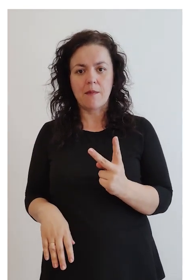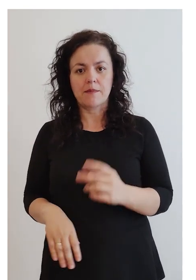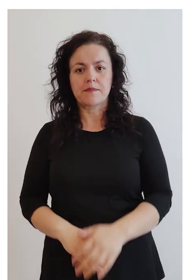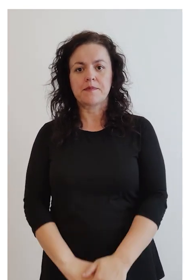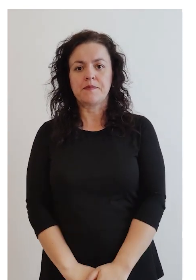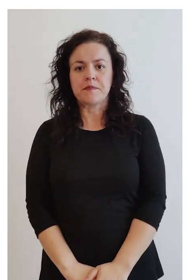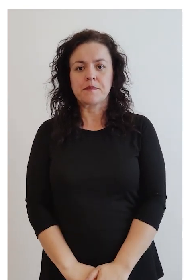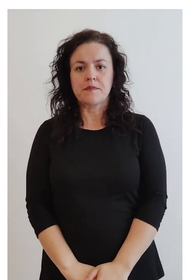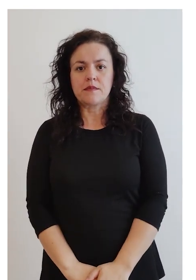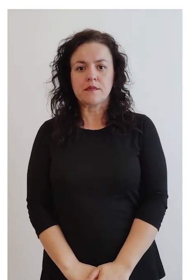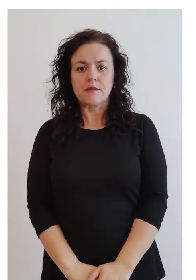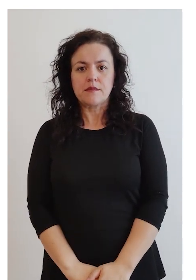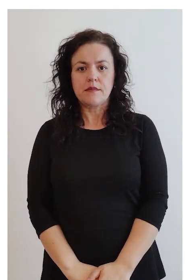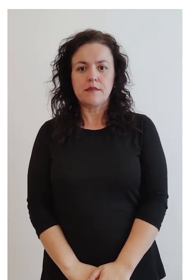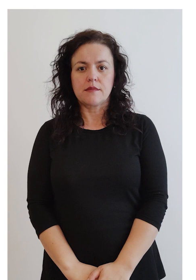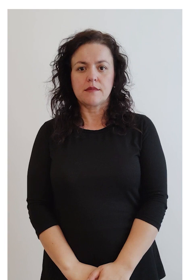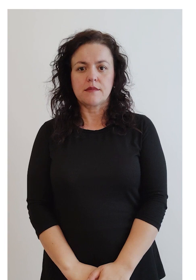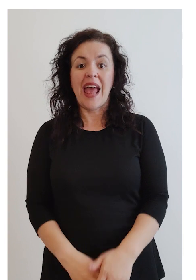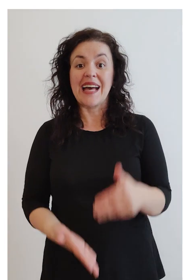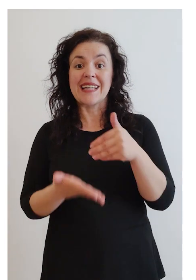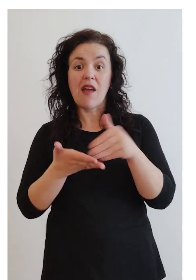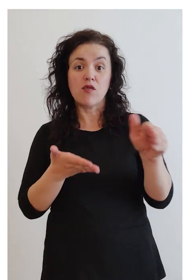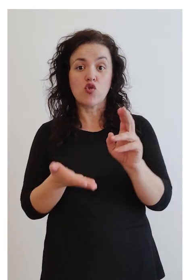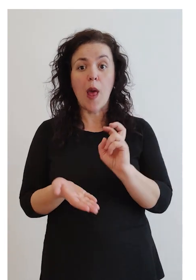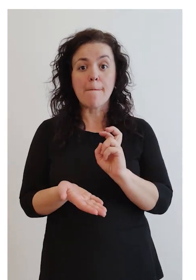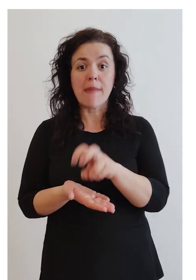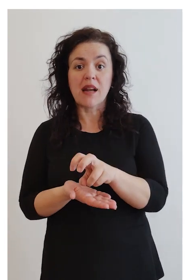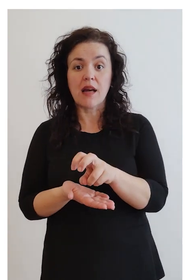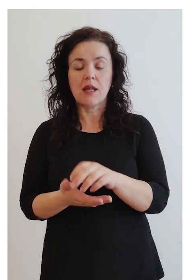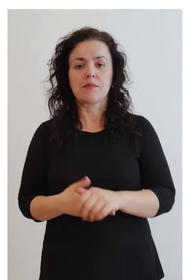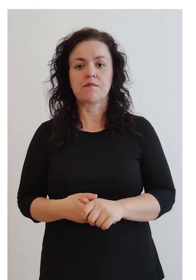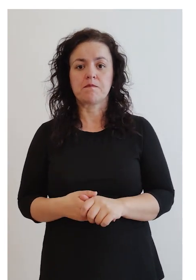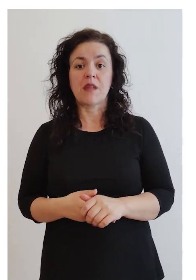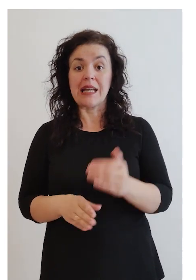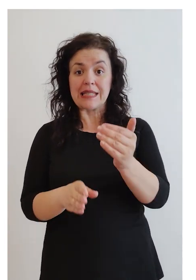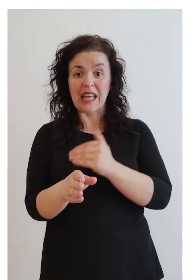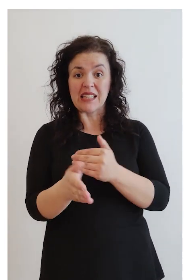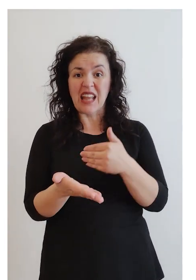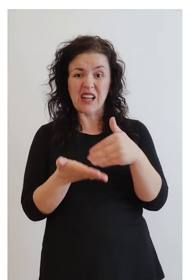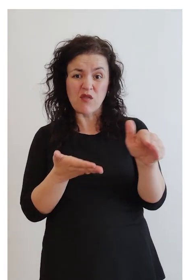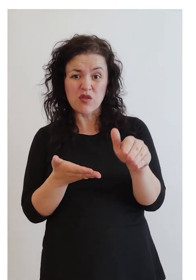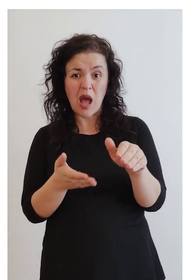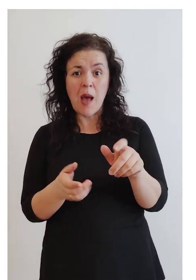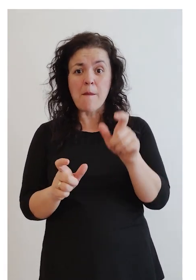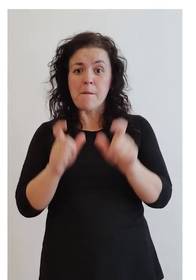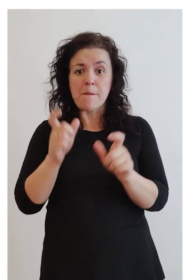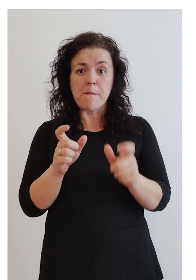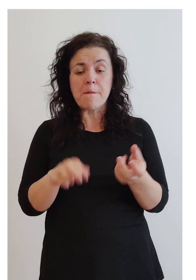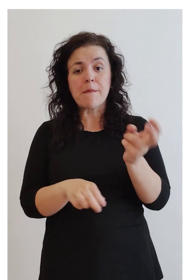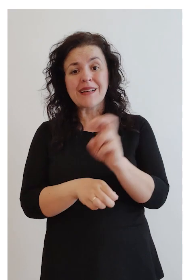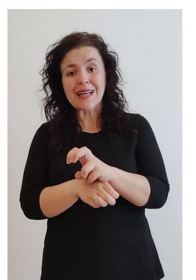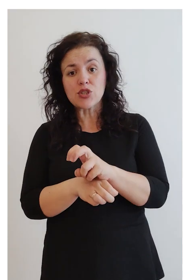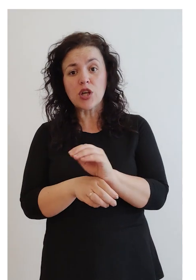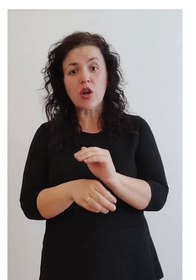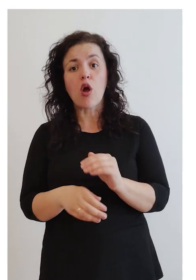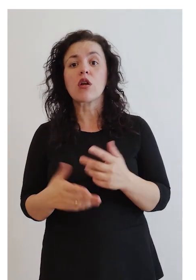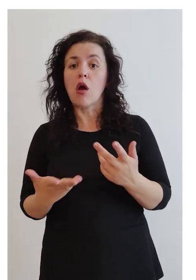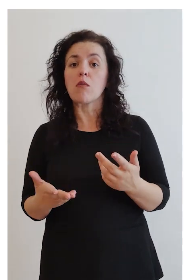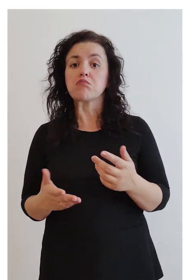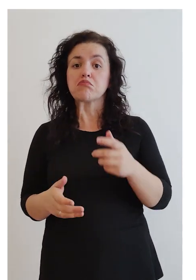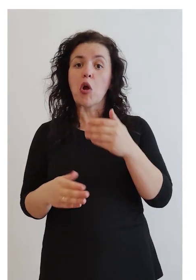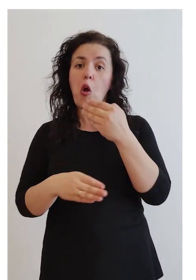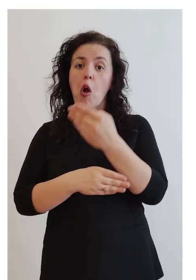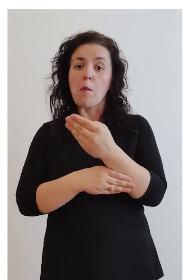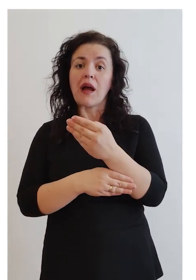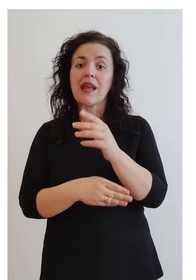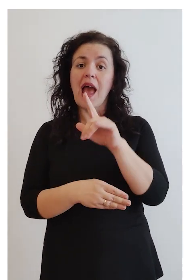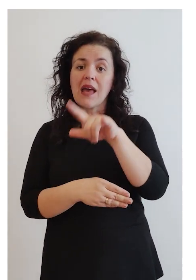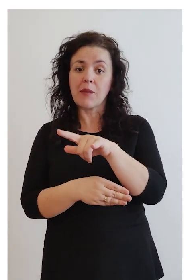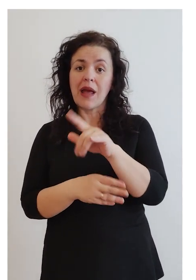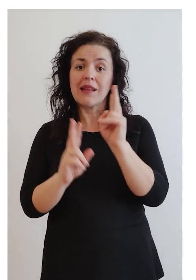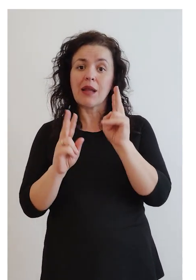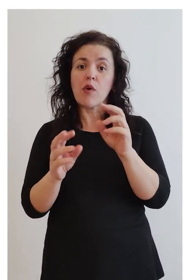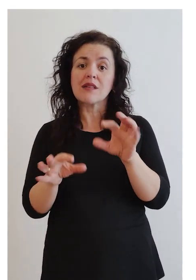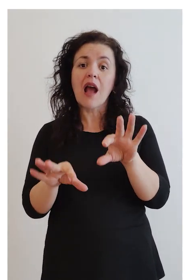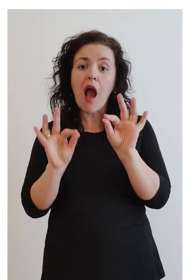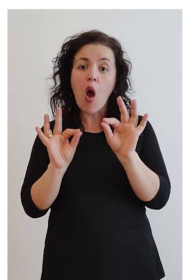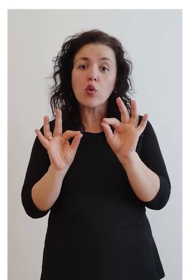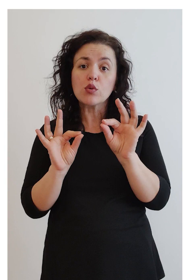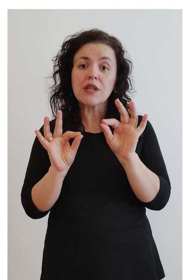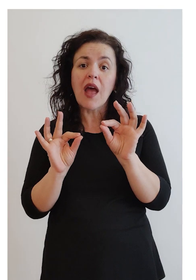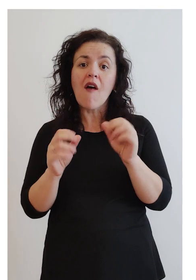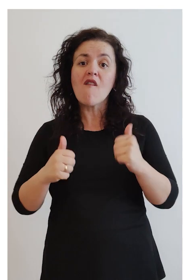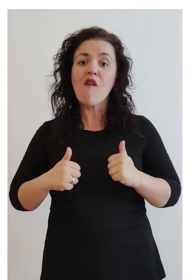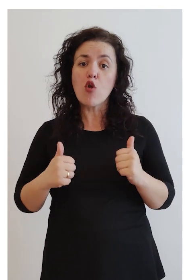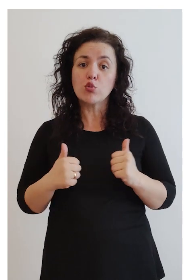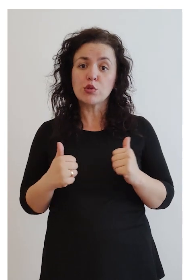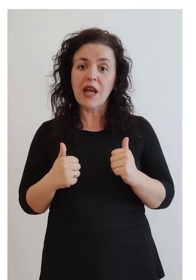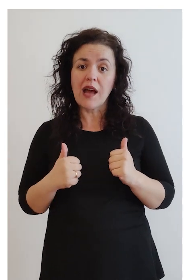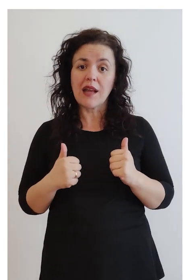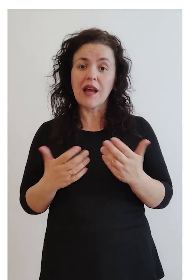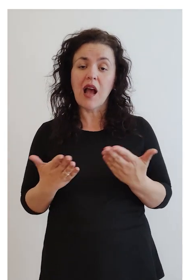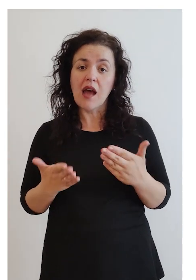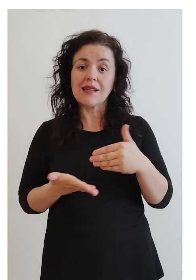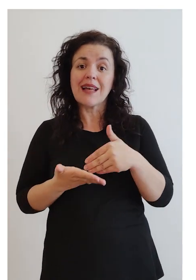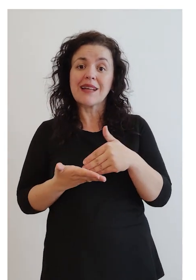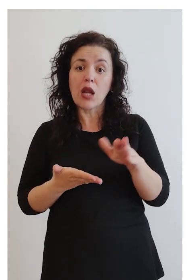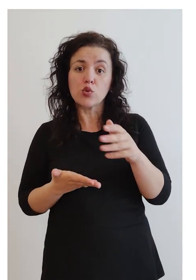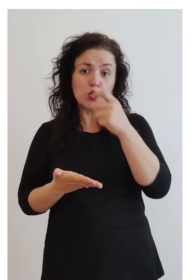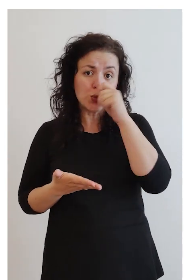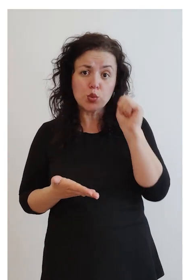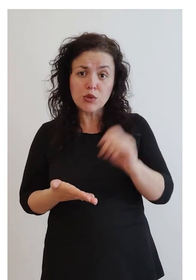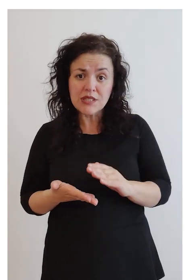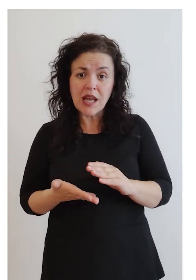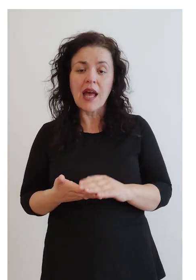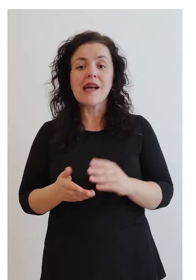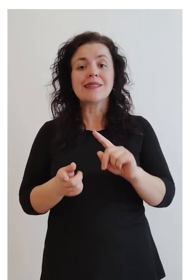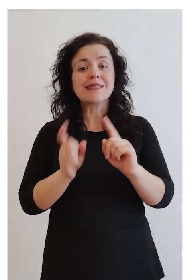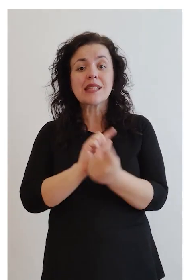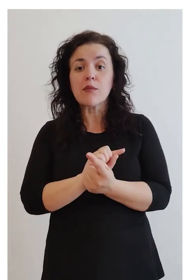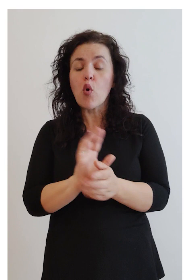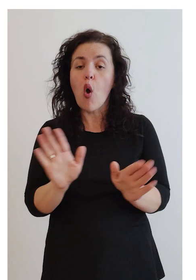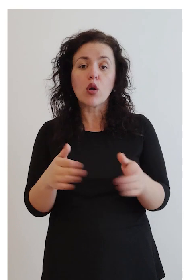Înainte de a refuza pasagerilor îmbarcarea, compania aeriană trebuie să caute mai întâi voluntari care să renunțe la rezervare, în schimbul oricărui beneficiu care este negociat între compania aeriană și voluntari.